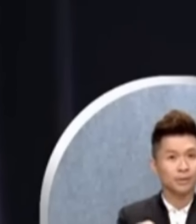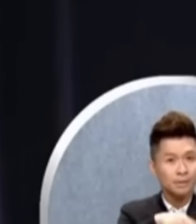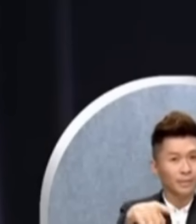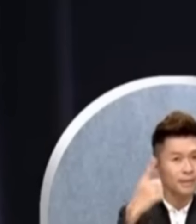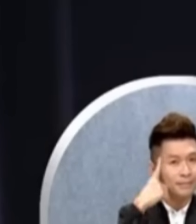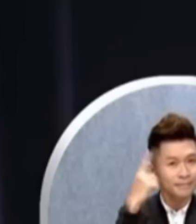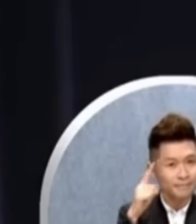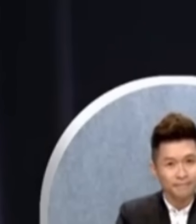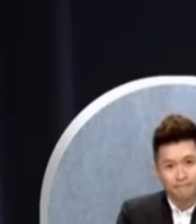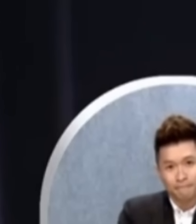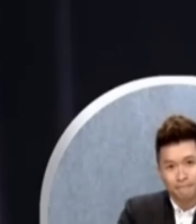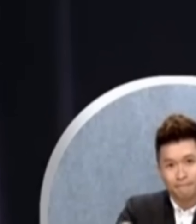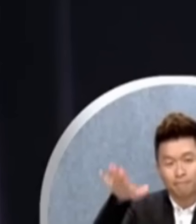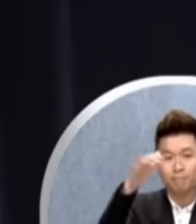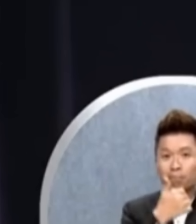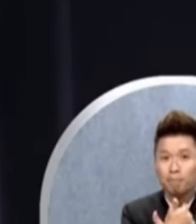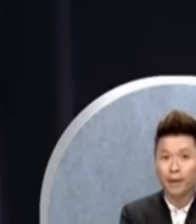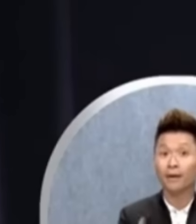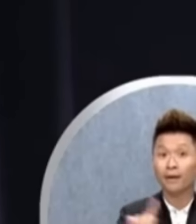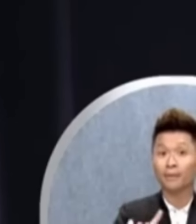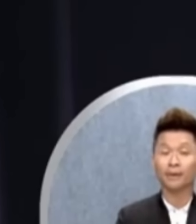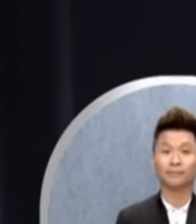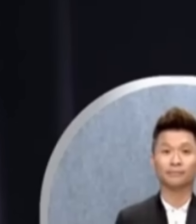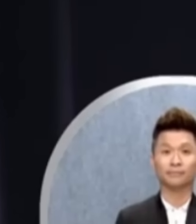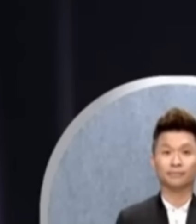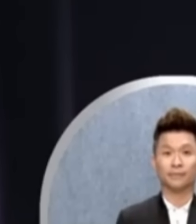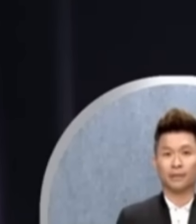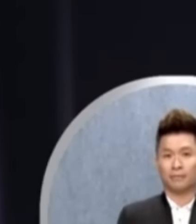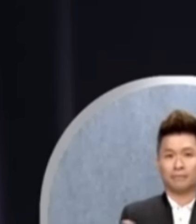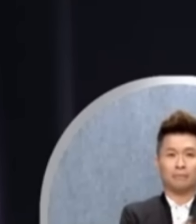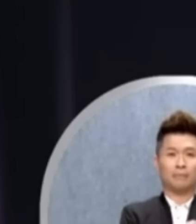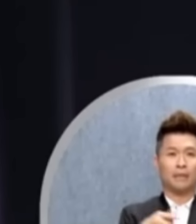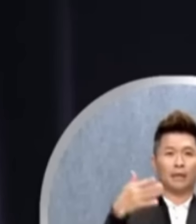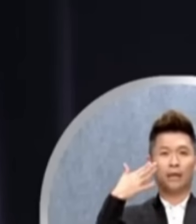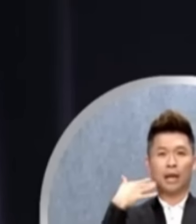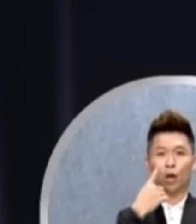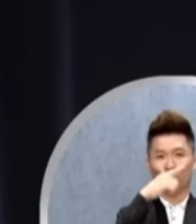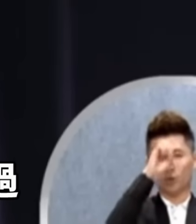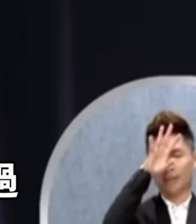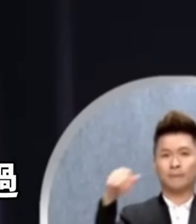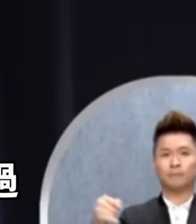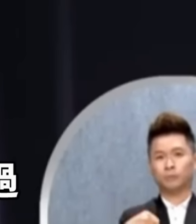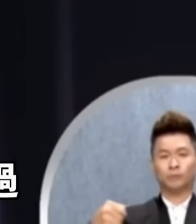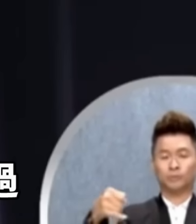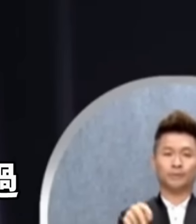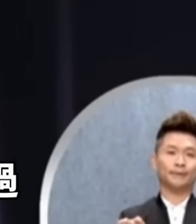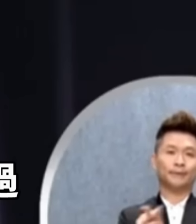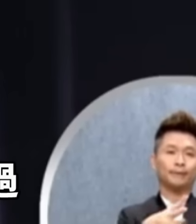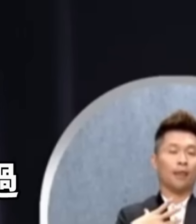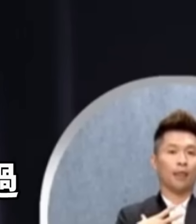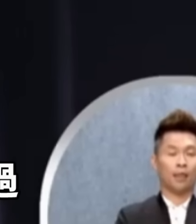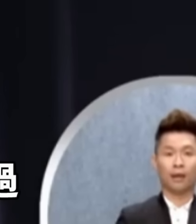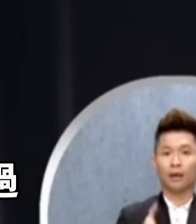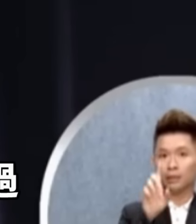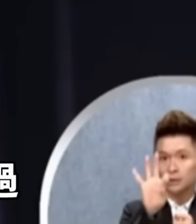你怎麼長大的 你是陪伴著藍綠惡鬥啊 幾10年我們藍綠惡鬥沒有停止過